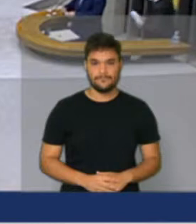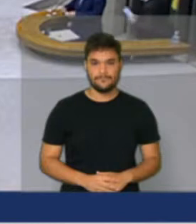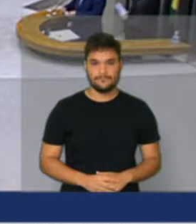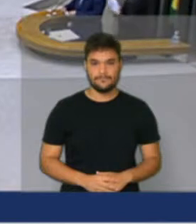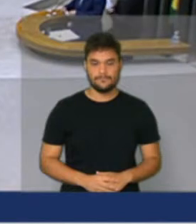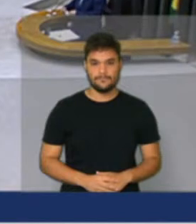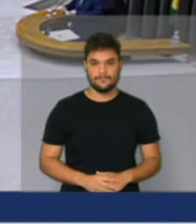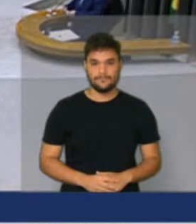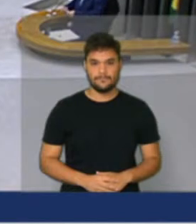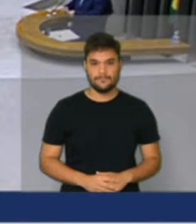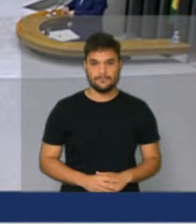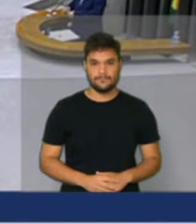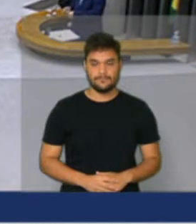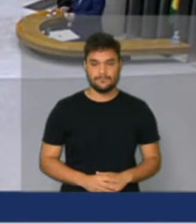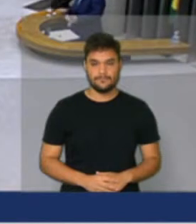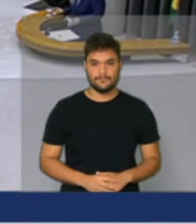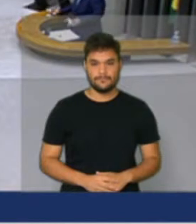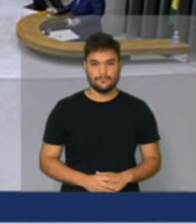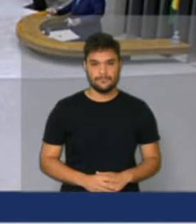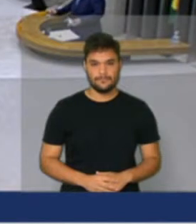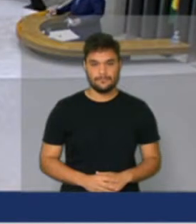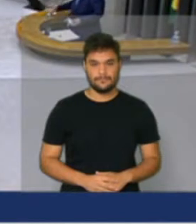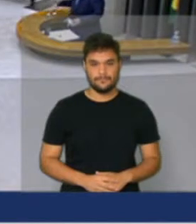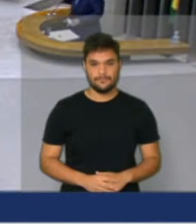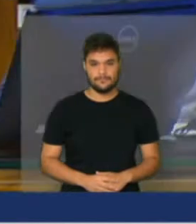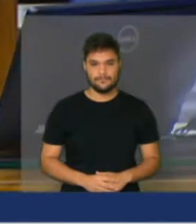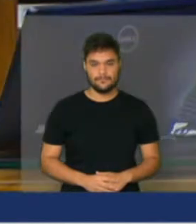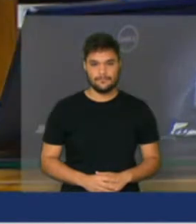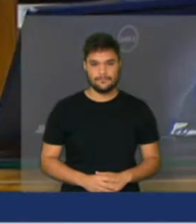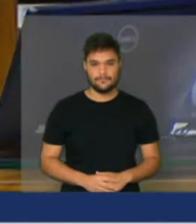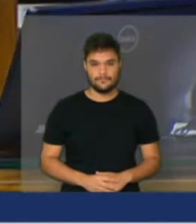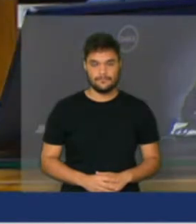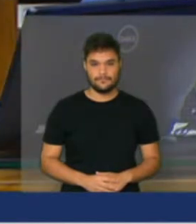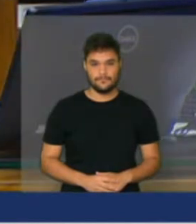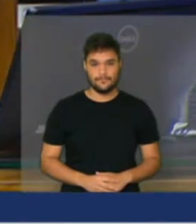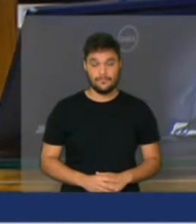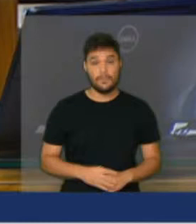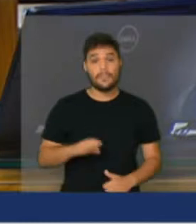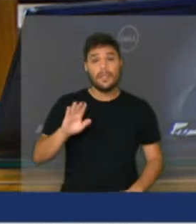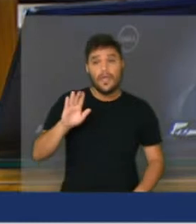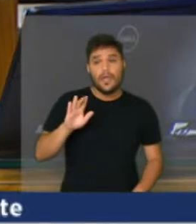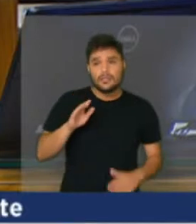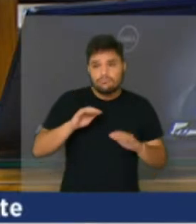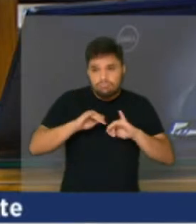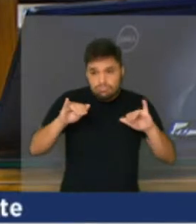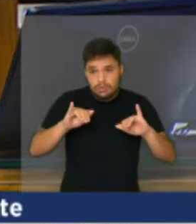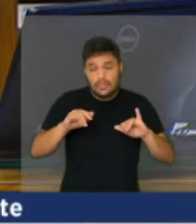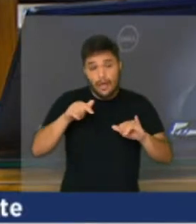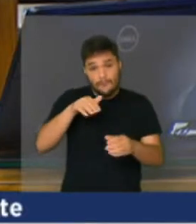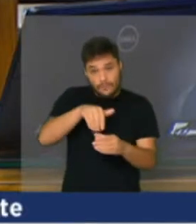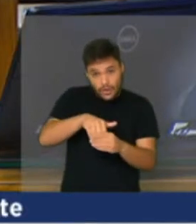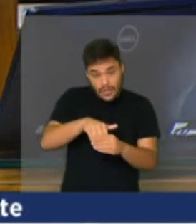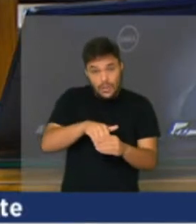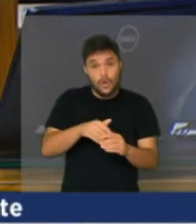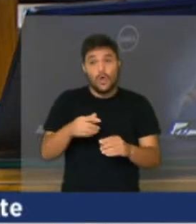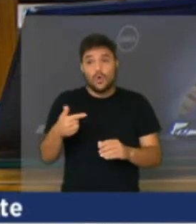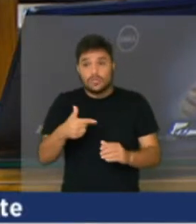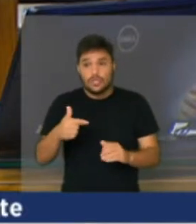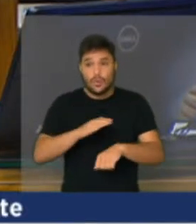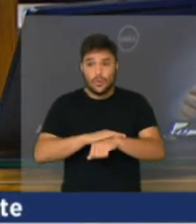MUNICÍPIOS BRASILEIROS. -- [PRESIDENTE]: SÓ PARA REGISTRAR NÓS ESTAMOS VOTANDO O SEGUNDO TURNO DA MATÉRIA. O SEGUNDO TURNO NÃO TEM RELATÓRIO. POR UMA DEFERÊNCIA FOI PASSADA A PALAVRA AO... AO DEPUTADO